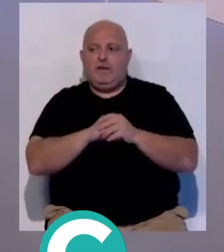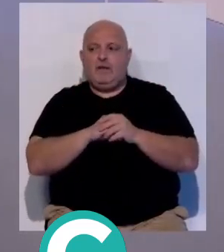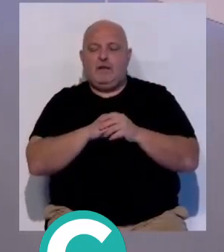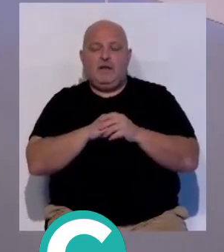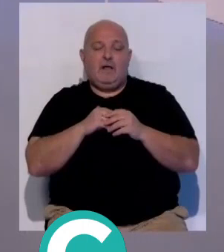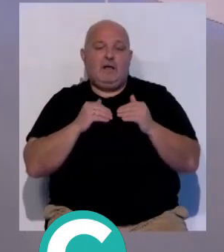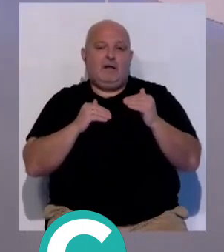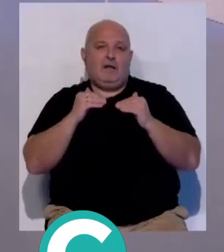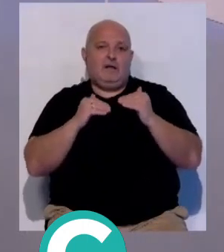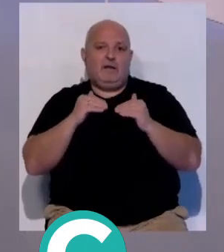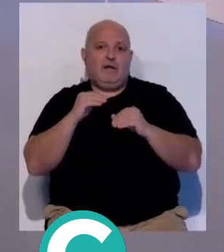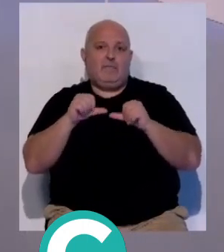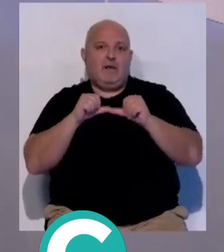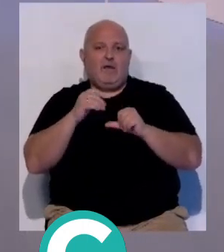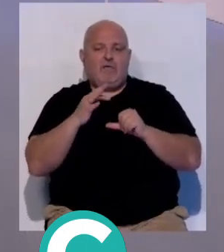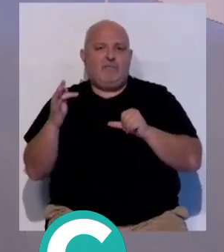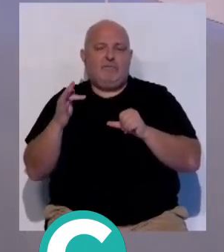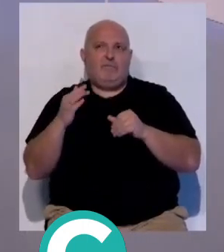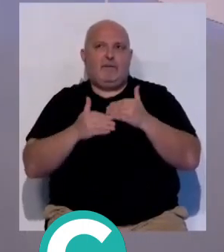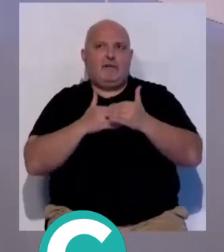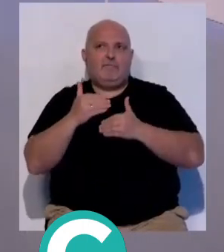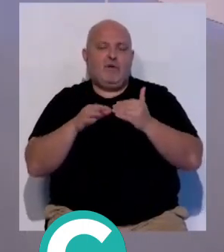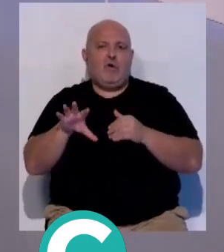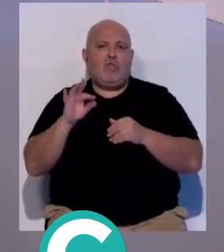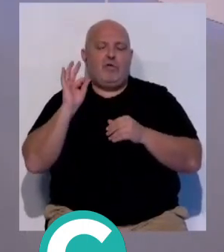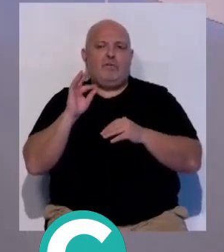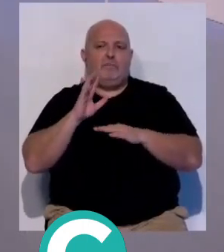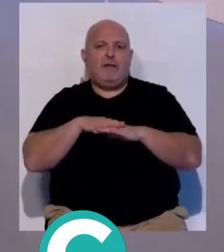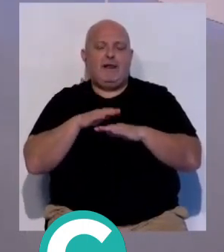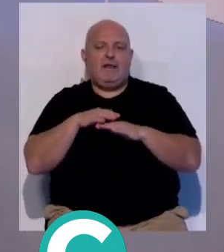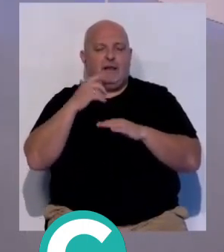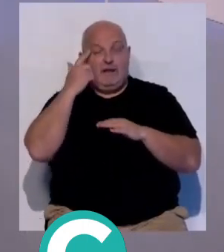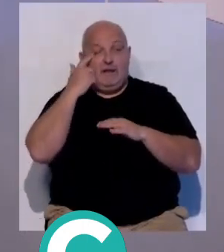pocas posibilidades de entrar en playoff pero podía ser también una opción para grabar el